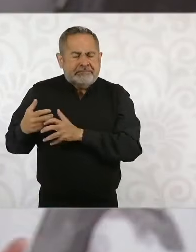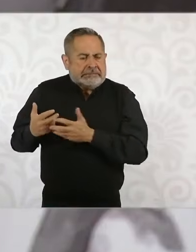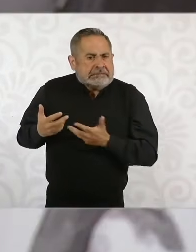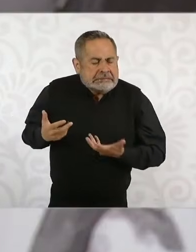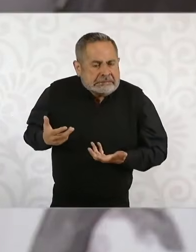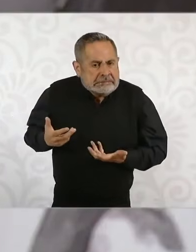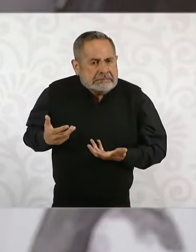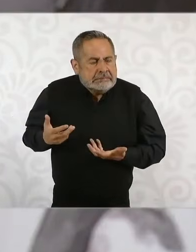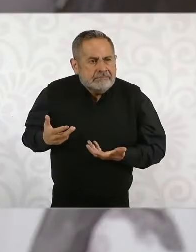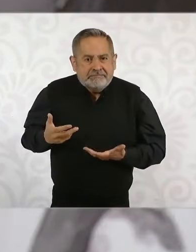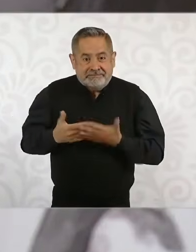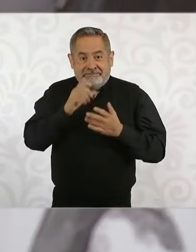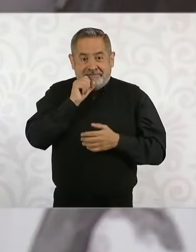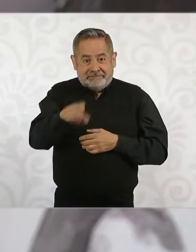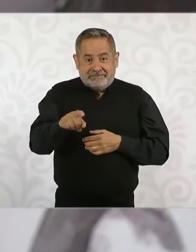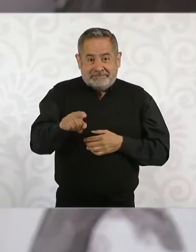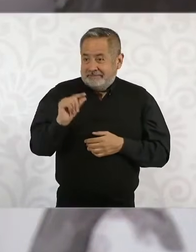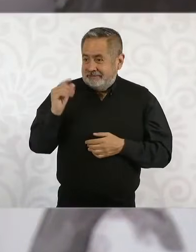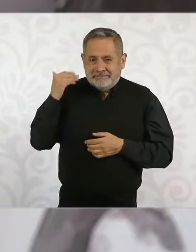por ejemplo, ahora con lo del estrecho de Ormus